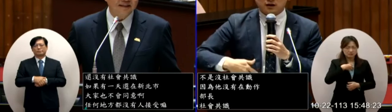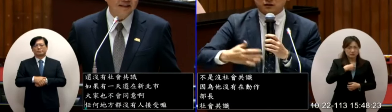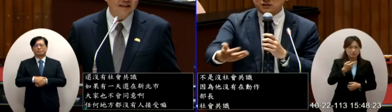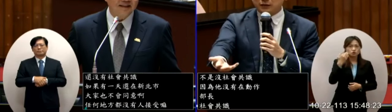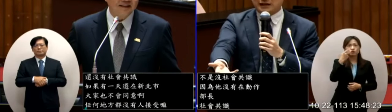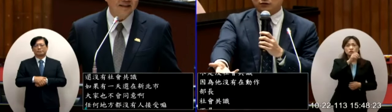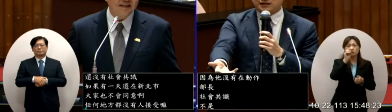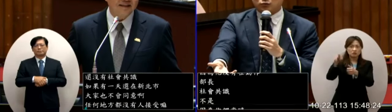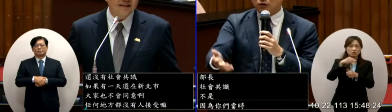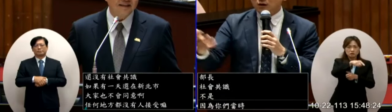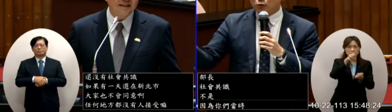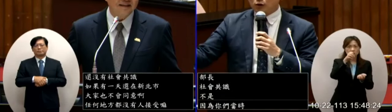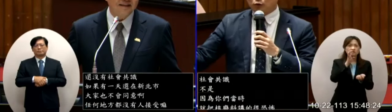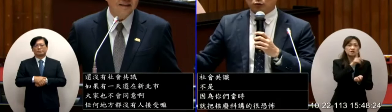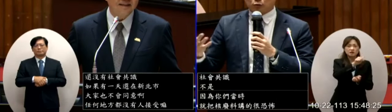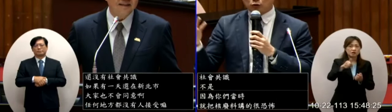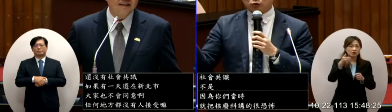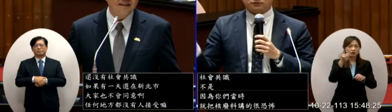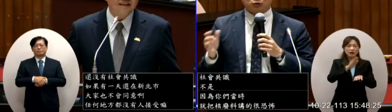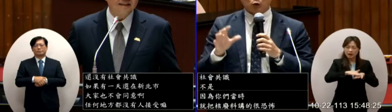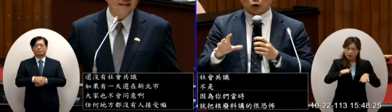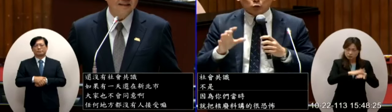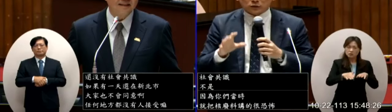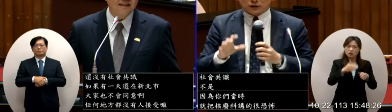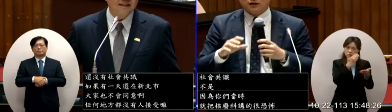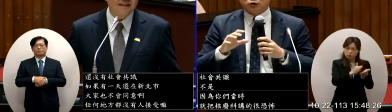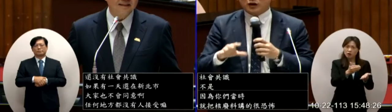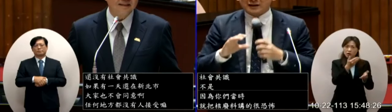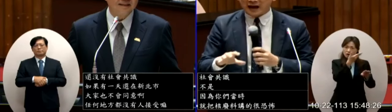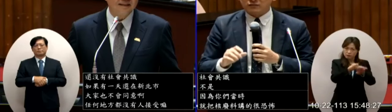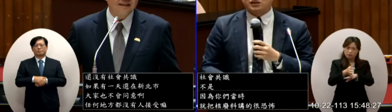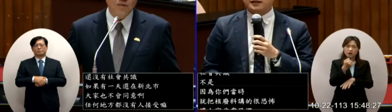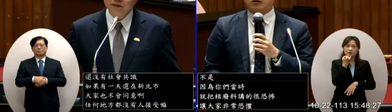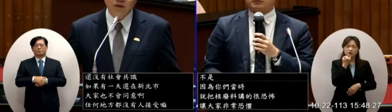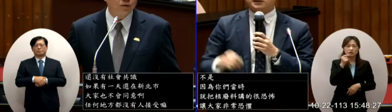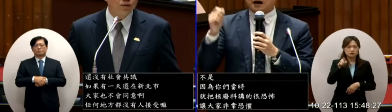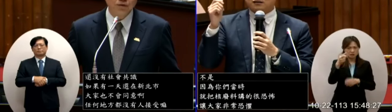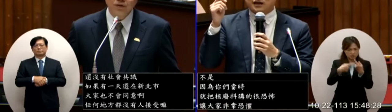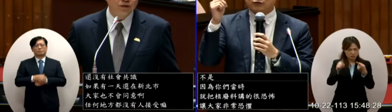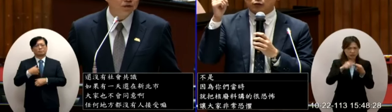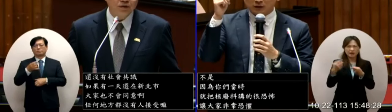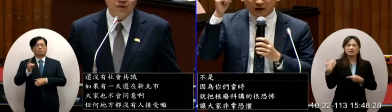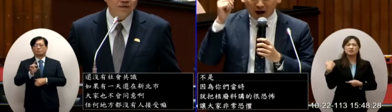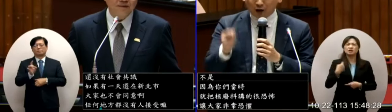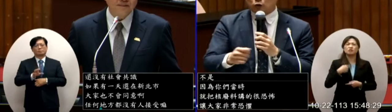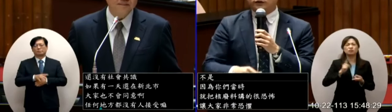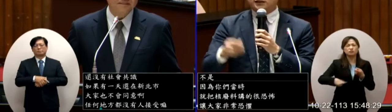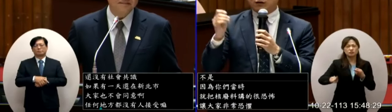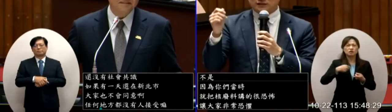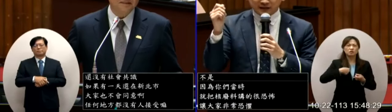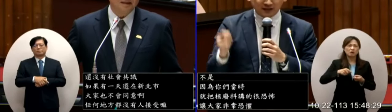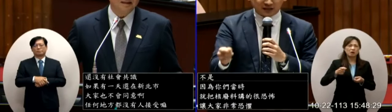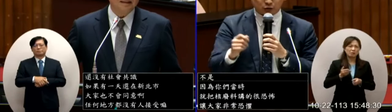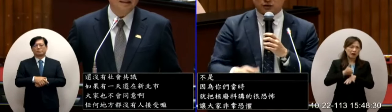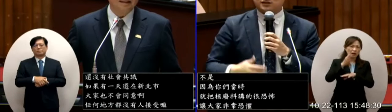你也要跟社會大眾講說 過去我們是過度的渲染 現在我們只要政府好好處理 這個問題是可以解決的